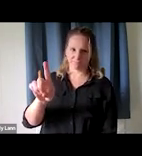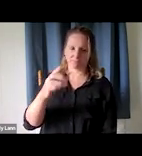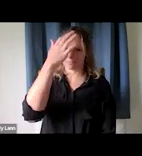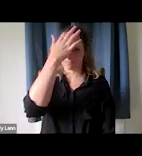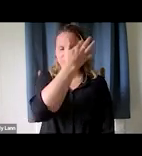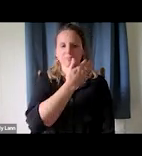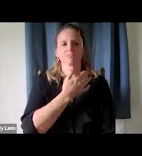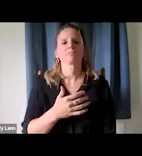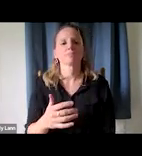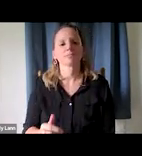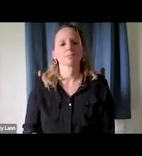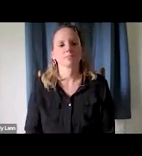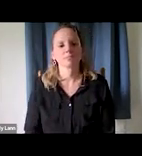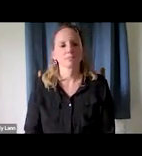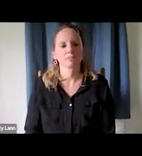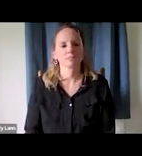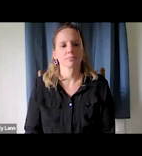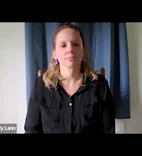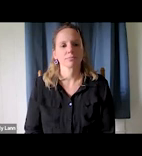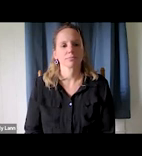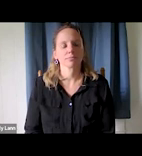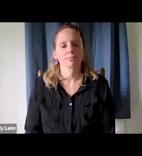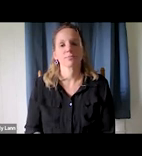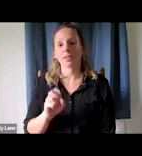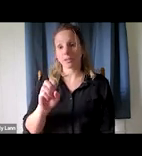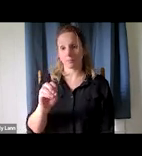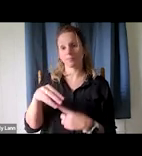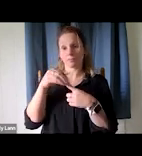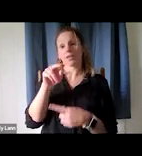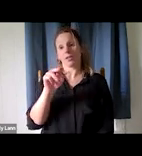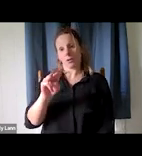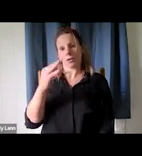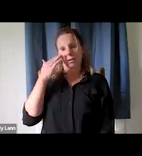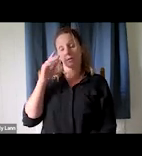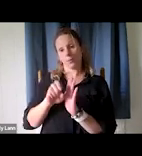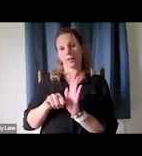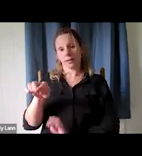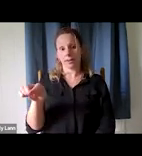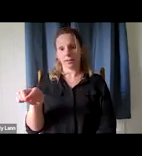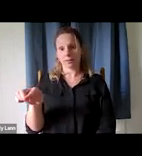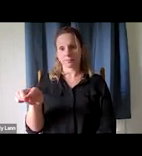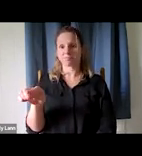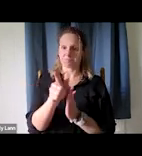por la seguridad social. Especialmente en Nuevo México esto es legal,